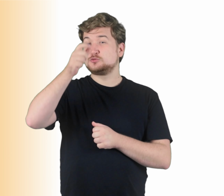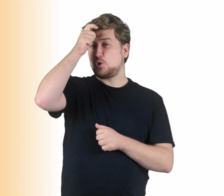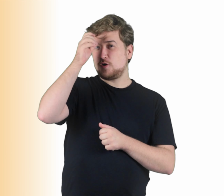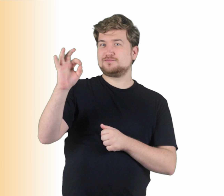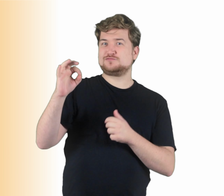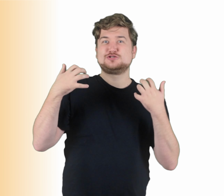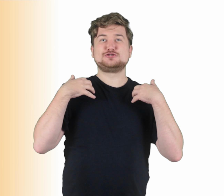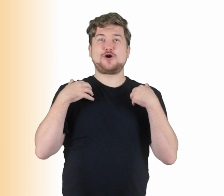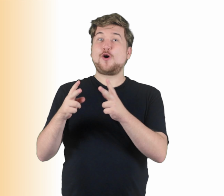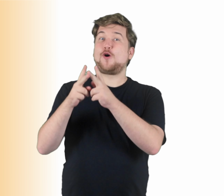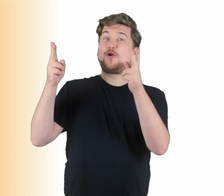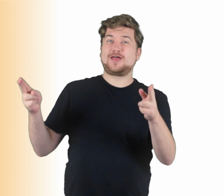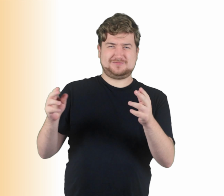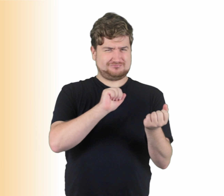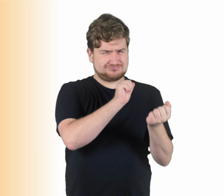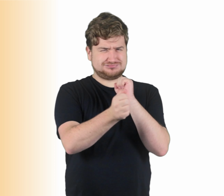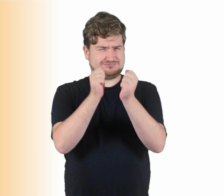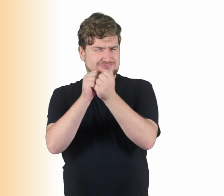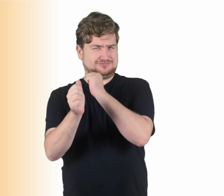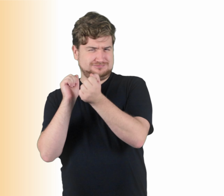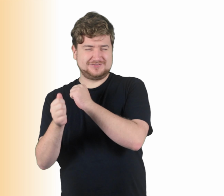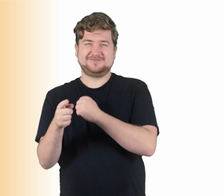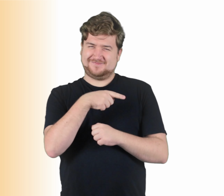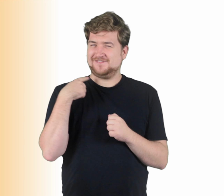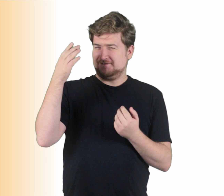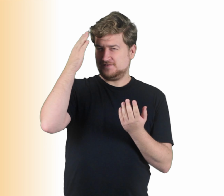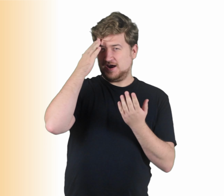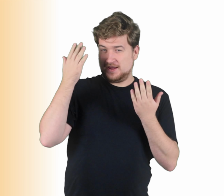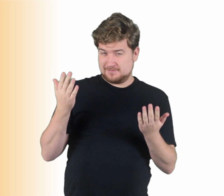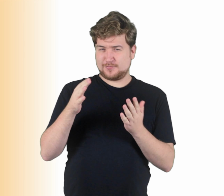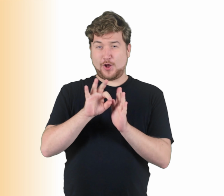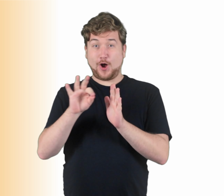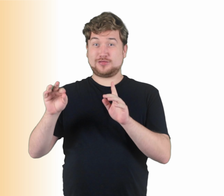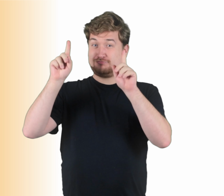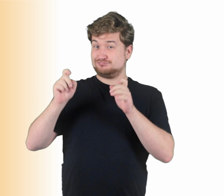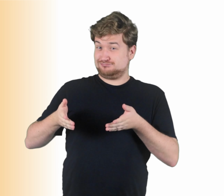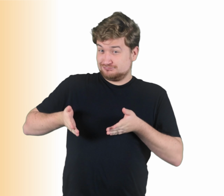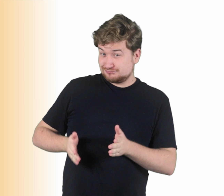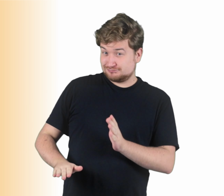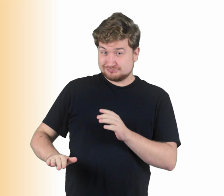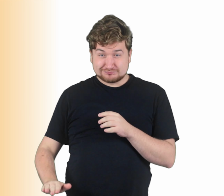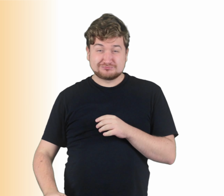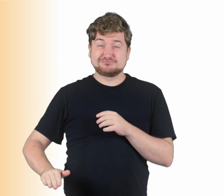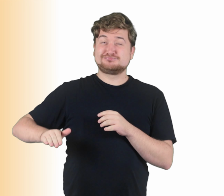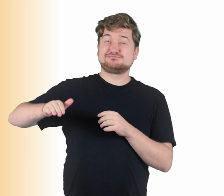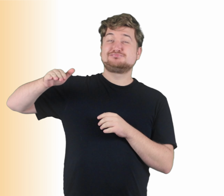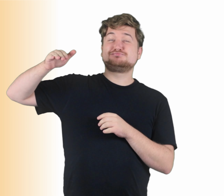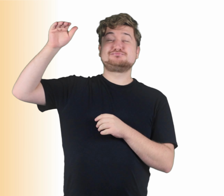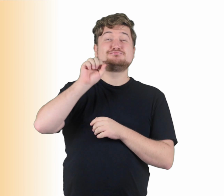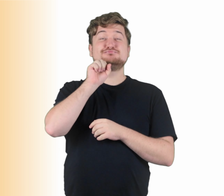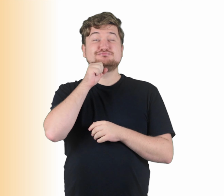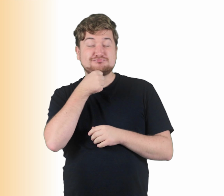Wiemy już, że człowiek zmienia się w ciągu całego swojego życia. Od momentu urodzenia, przez lata dziecięce, następnie przez okres dorastania, aż po późną dorosłość